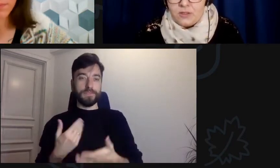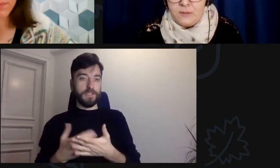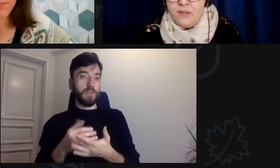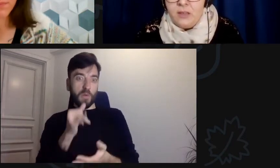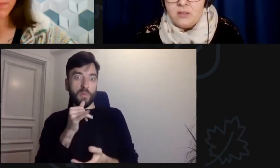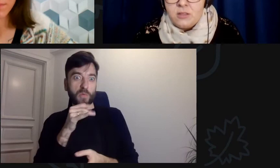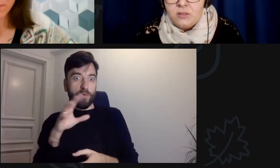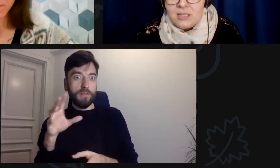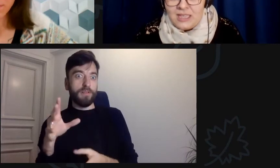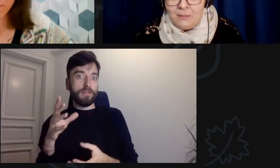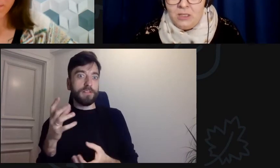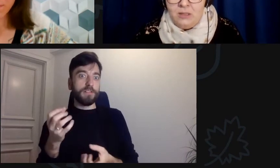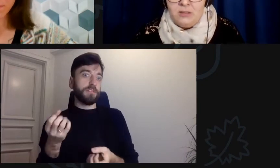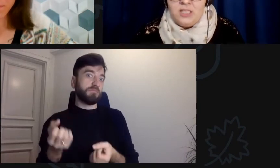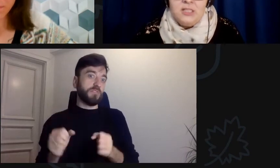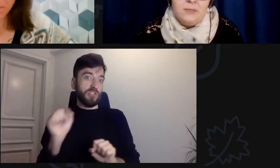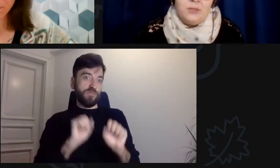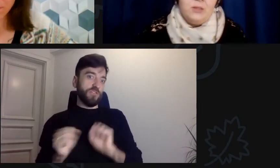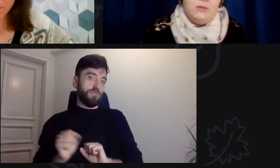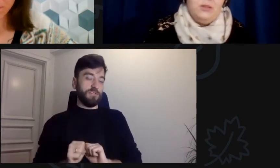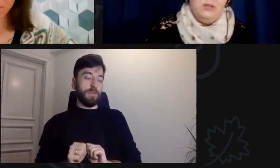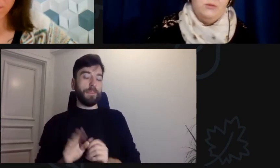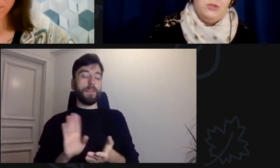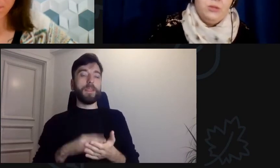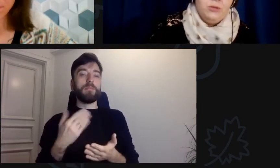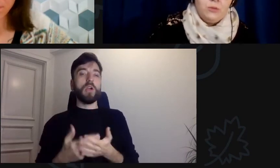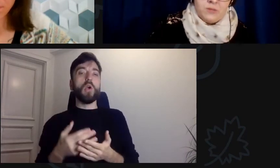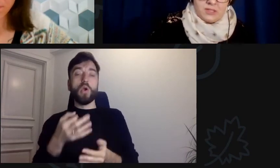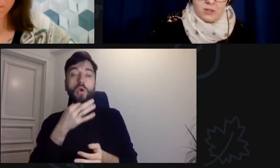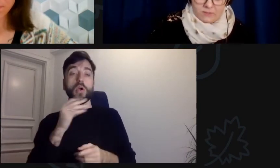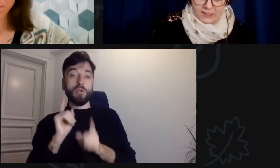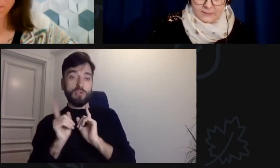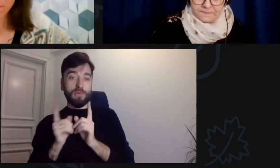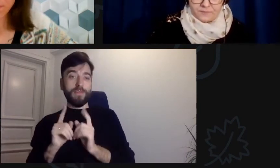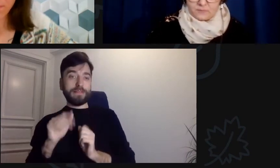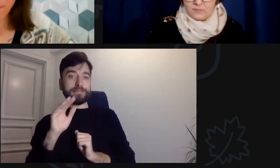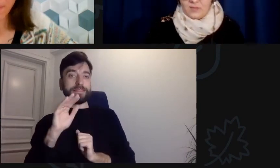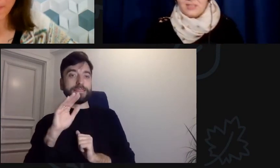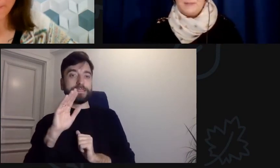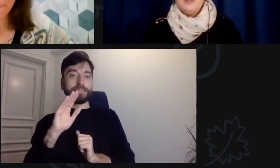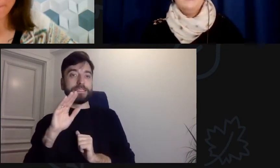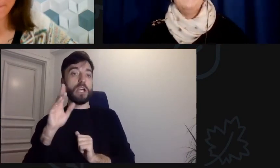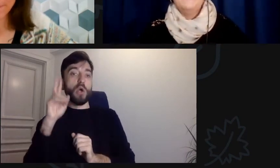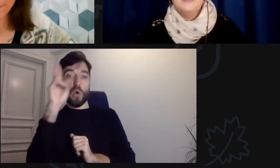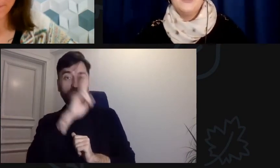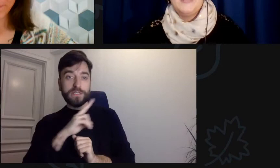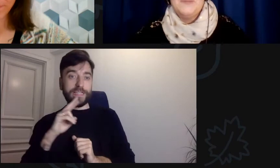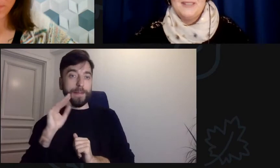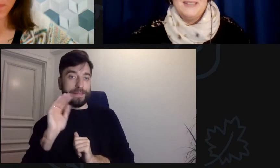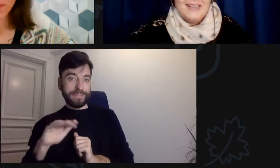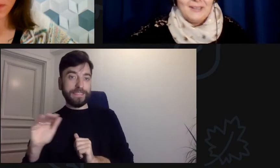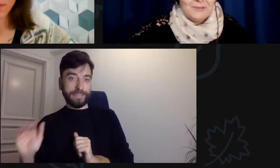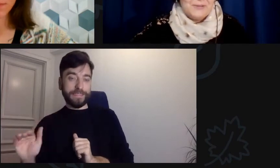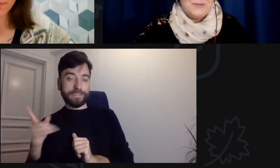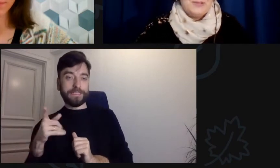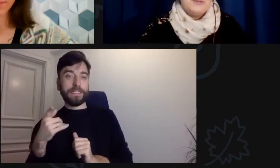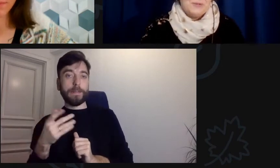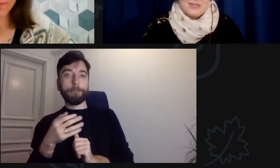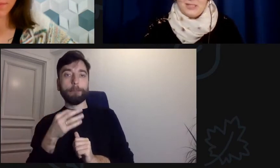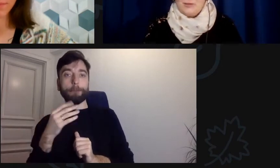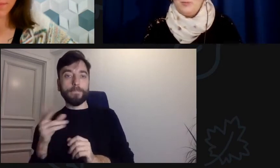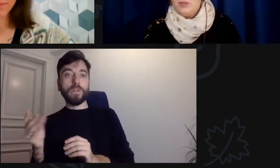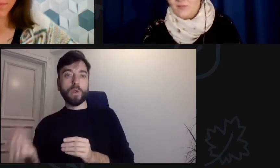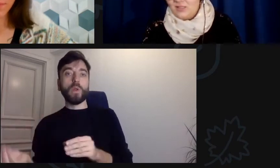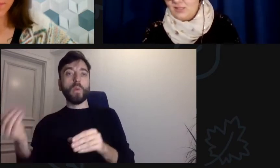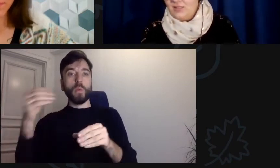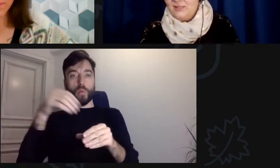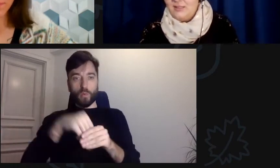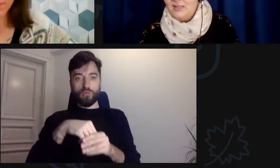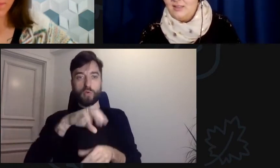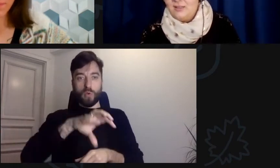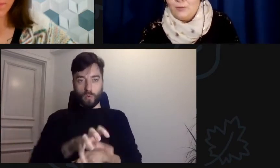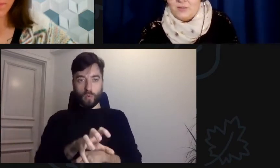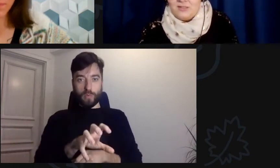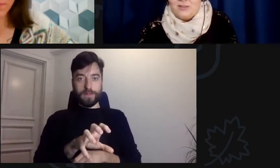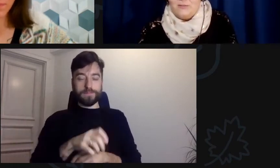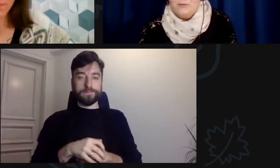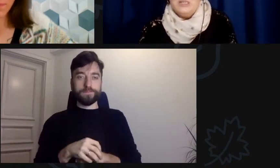Rozmawiając z rodzicami dzieci, które dołączyły do grupy cyrkowej spełniły kryteria i dołączyły do grupy i zaczęły budować tę grupę.